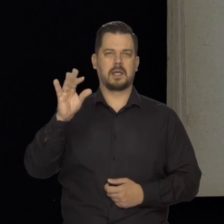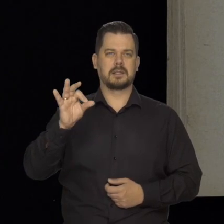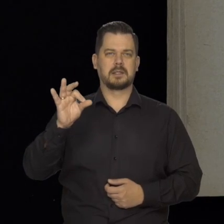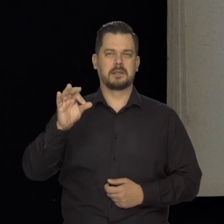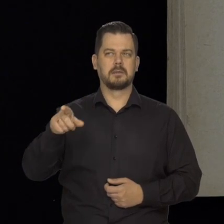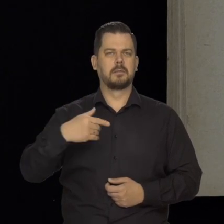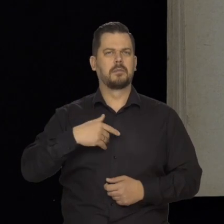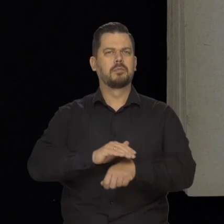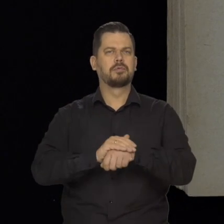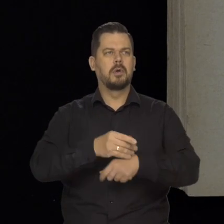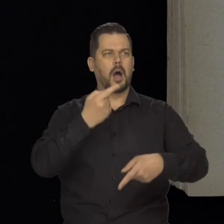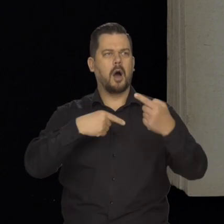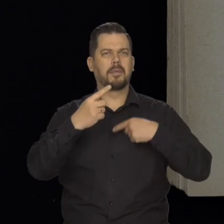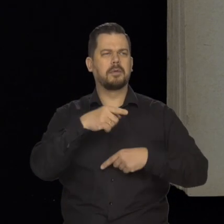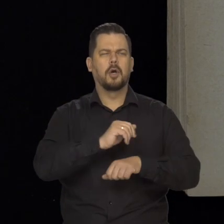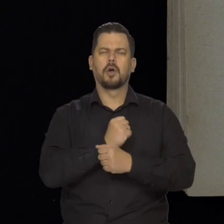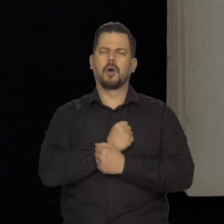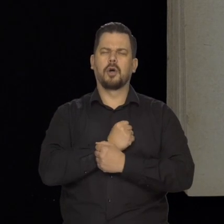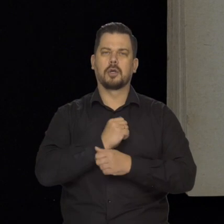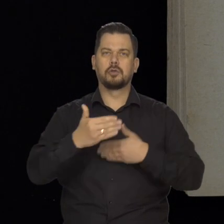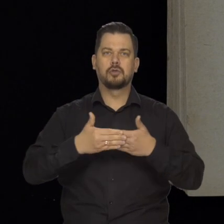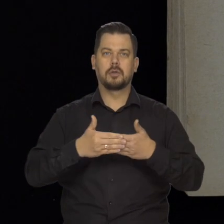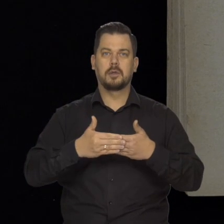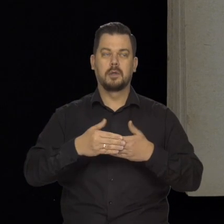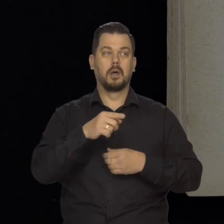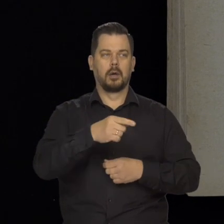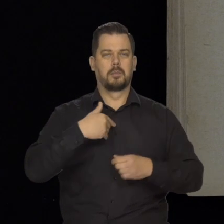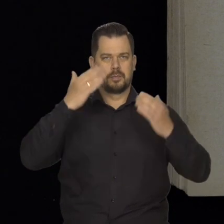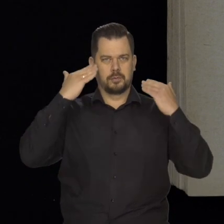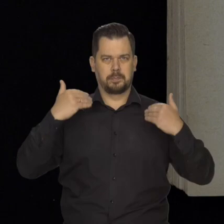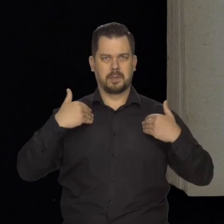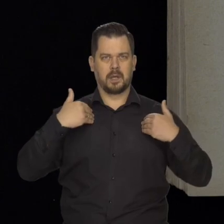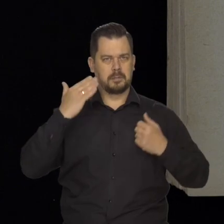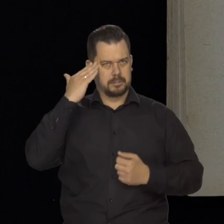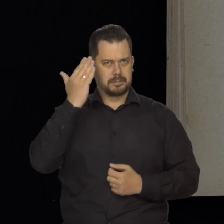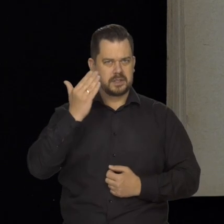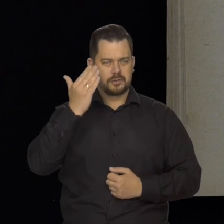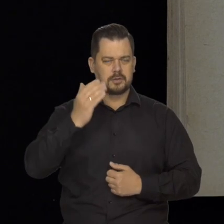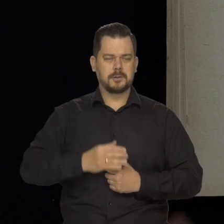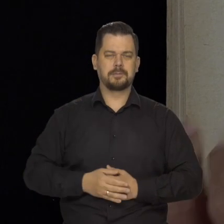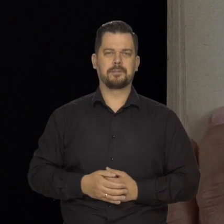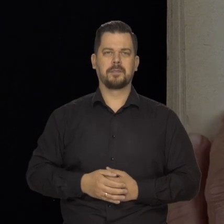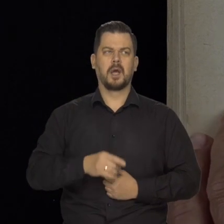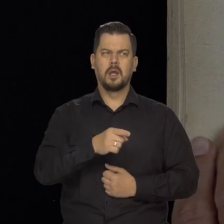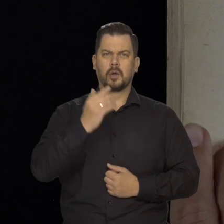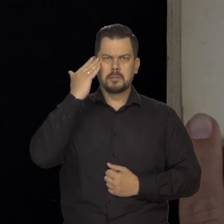Tę historię opowiedział mi mój przyjaciel, którego ukochana żona znajduje się już od kilku lat w szpitalu dla umysłowo chorych.